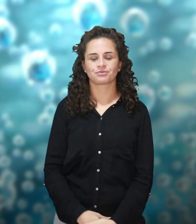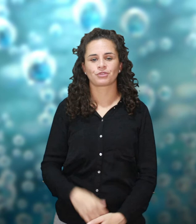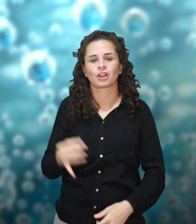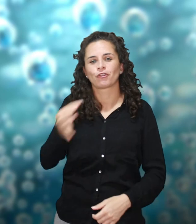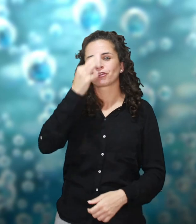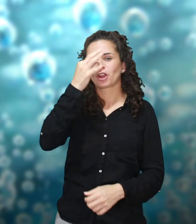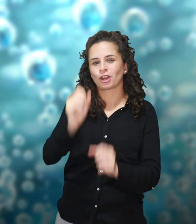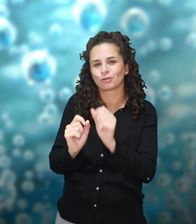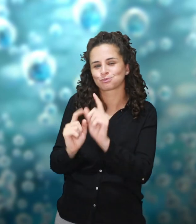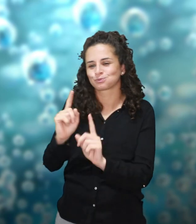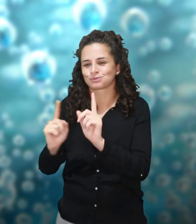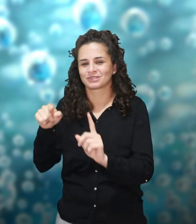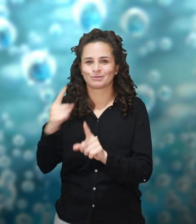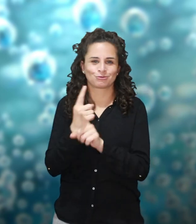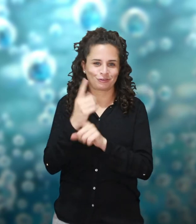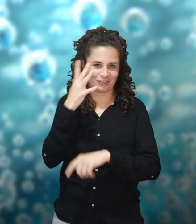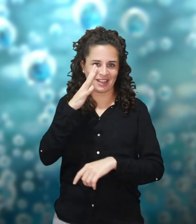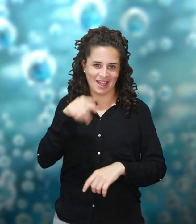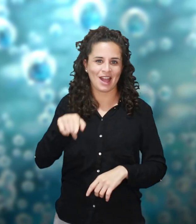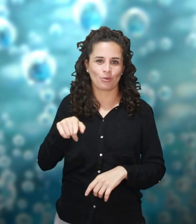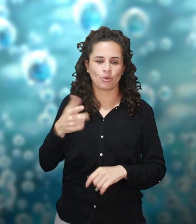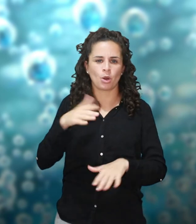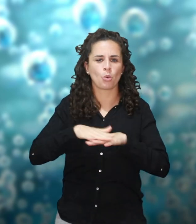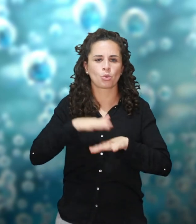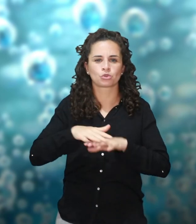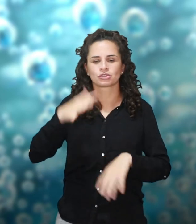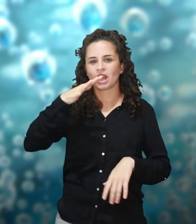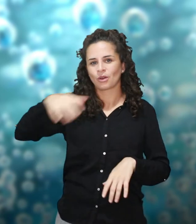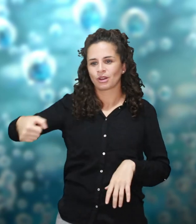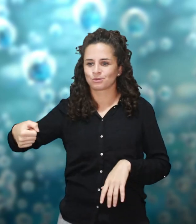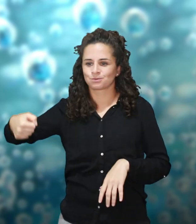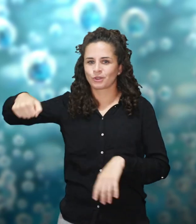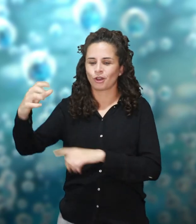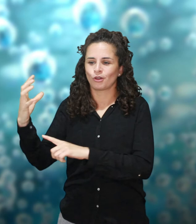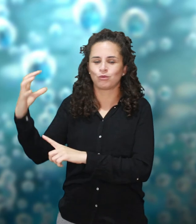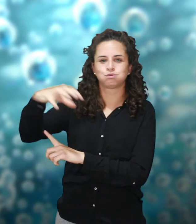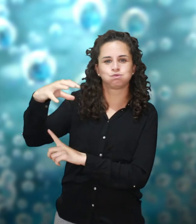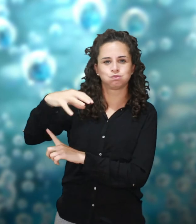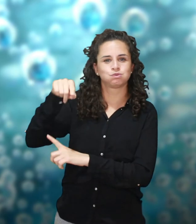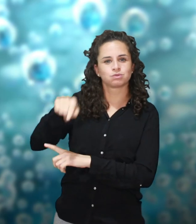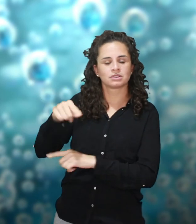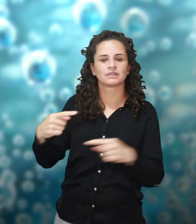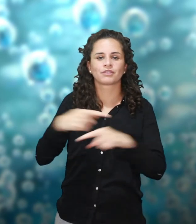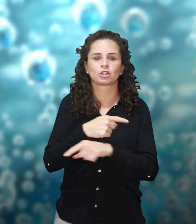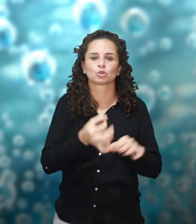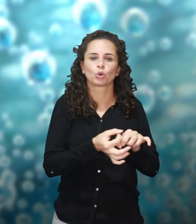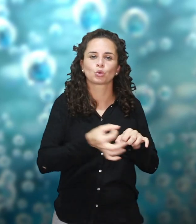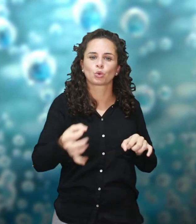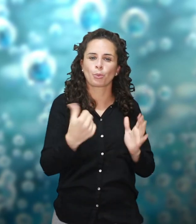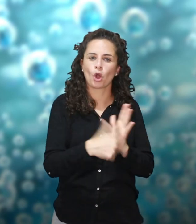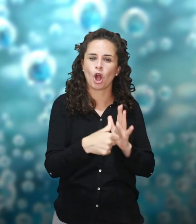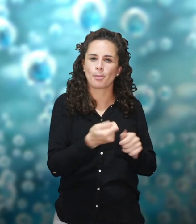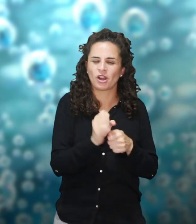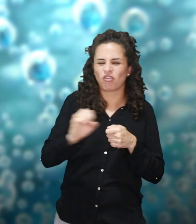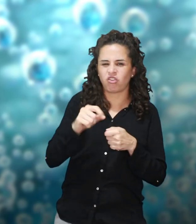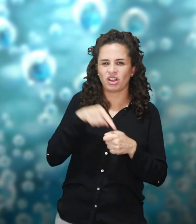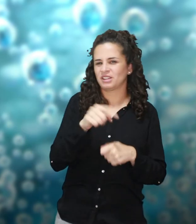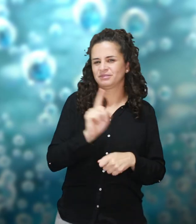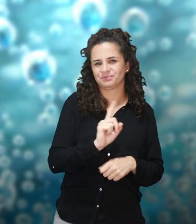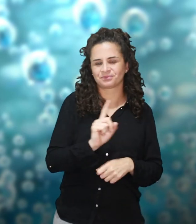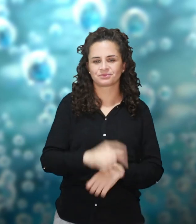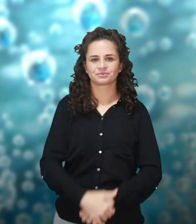I fiori vanno bagnati con gli innaffiatoi e non con il tubo di gomma.